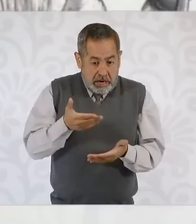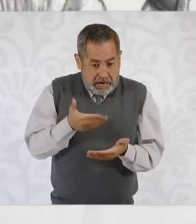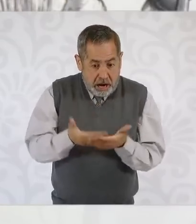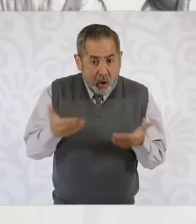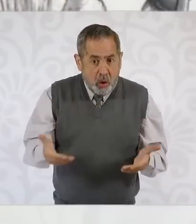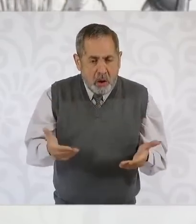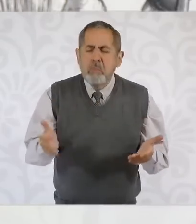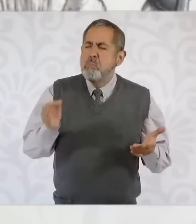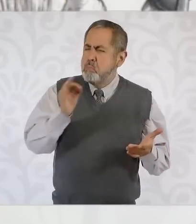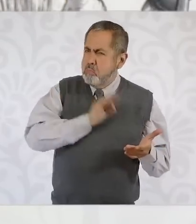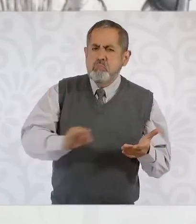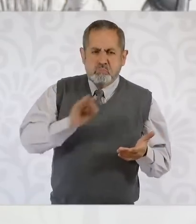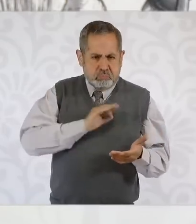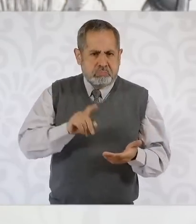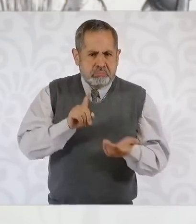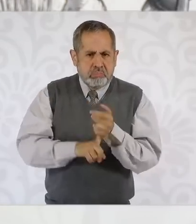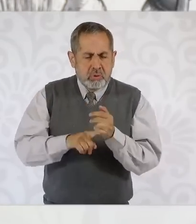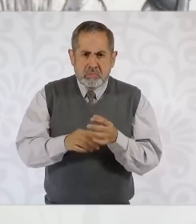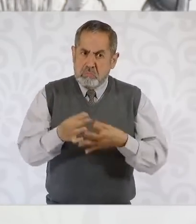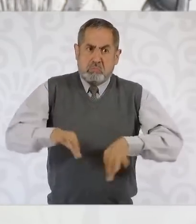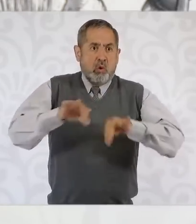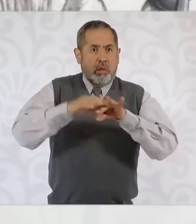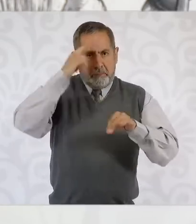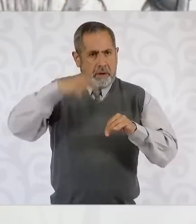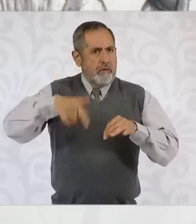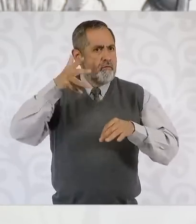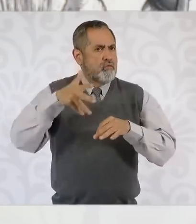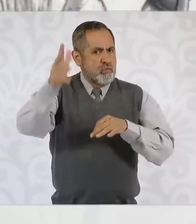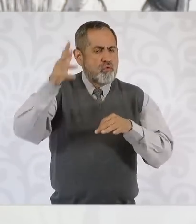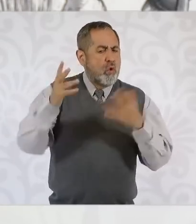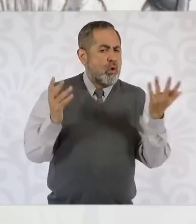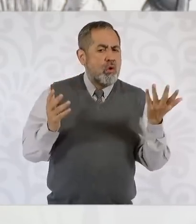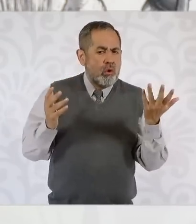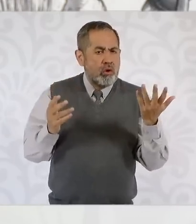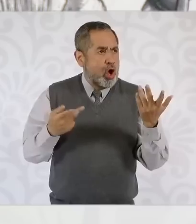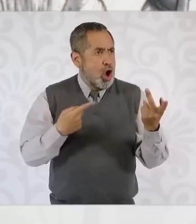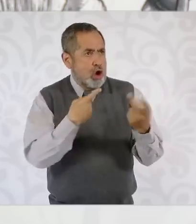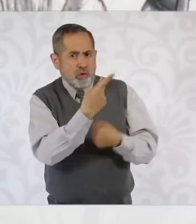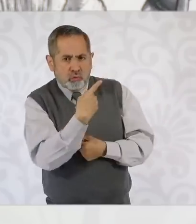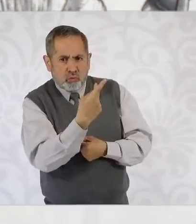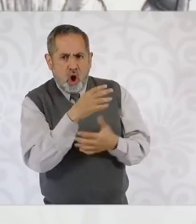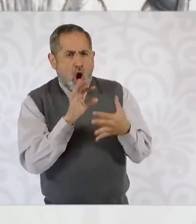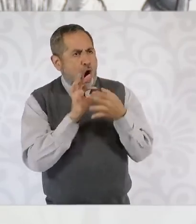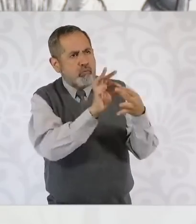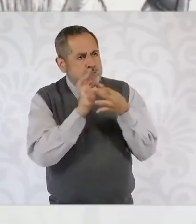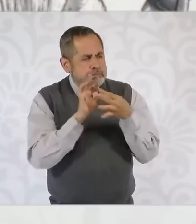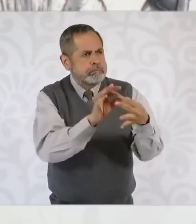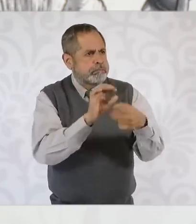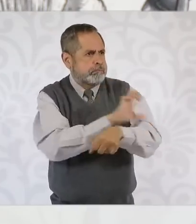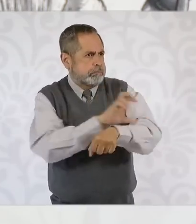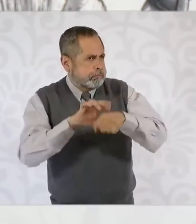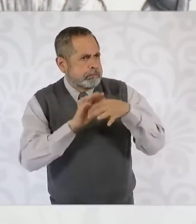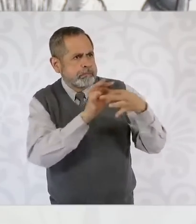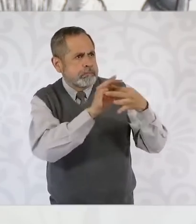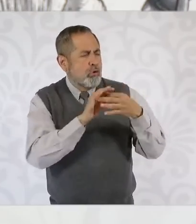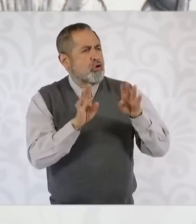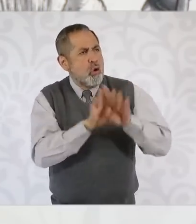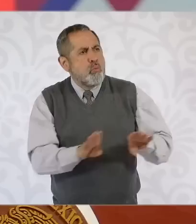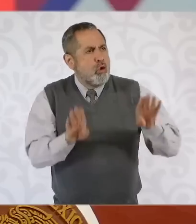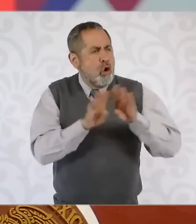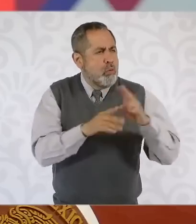tener alcances importantes eh de colaboración de cooperación de coordinación que nos permita Pues